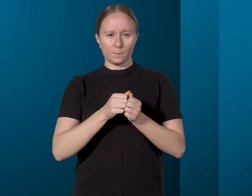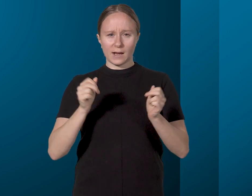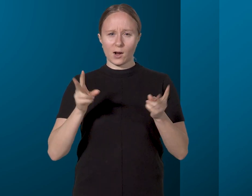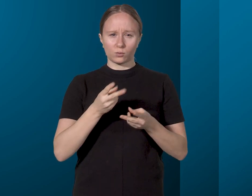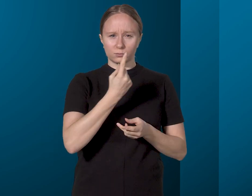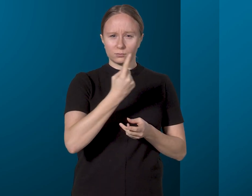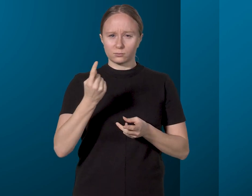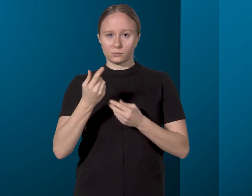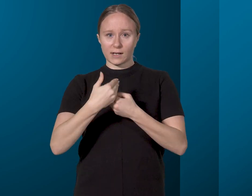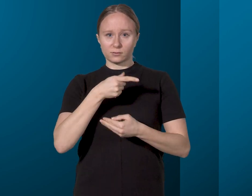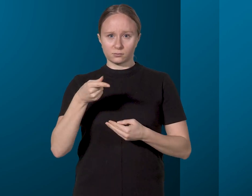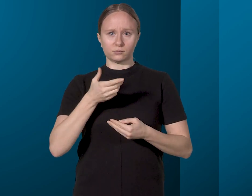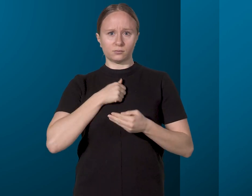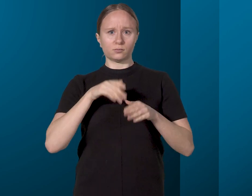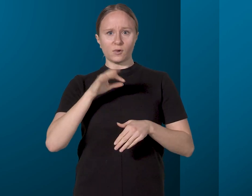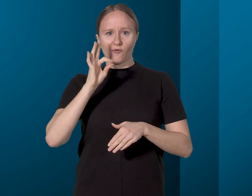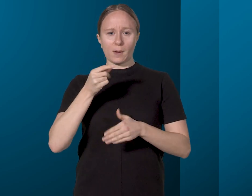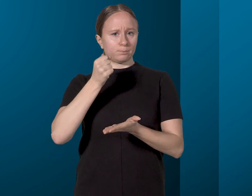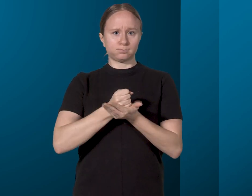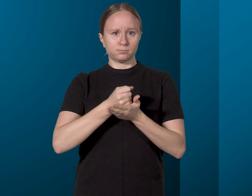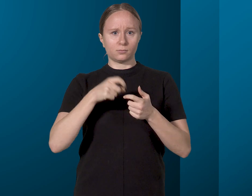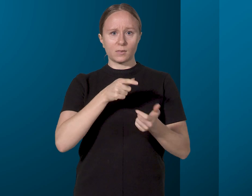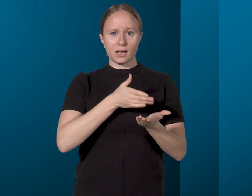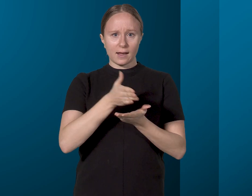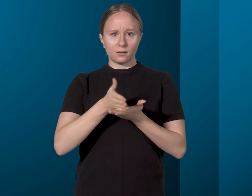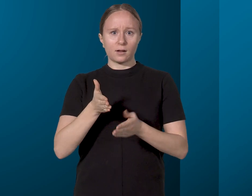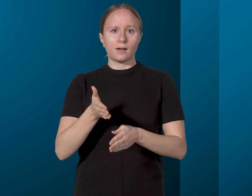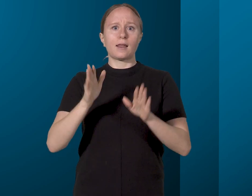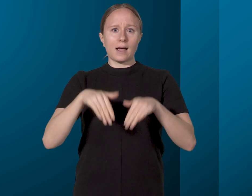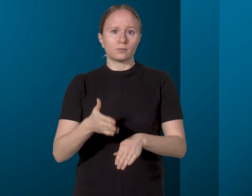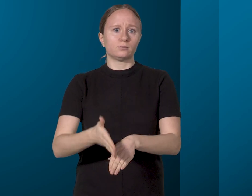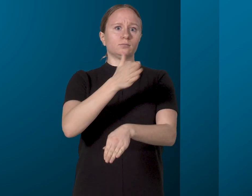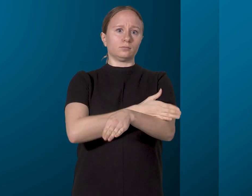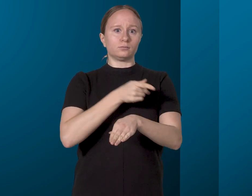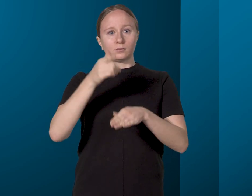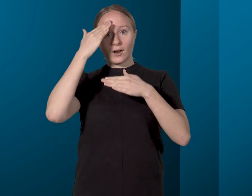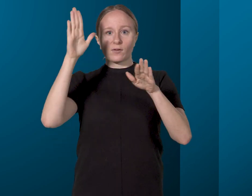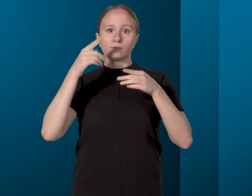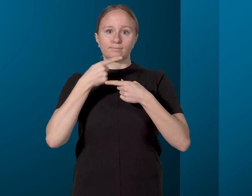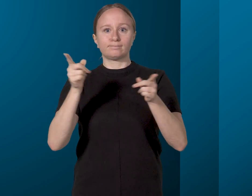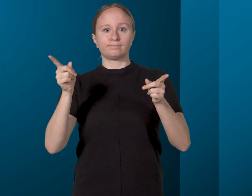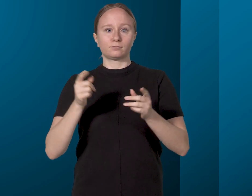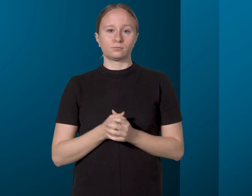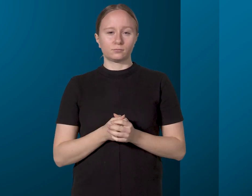men har fattat negativa beslut angående riktlinjen för enskilda kunder - redan innan man informerade om ärendet.